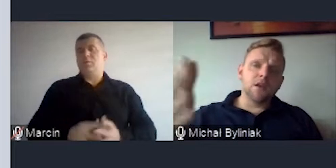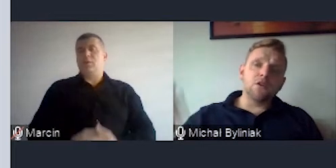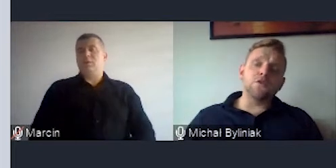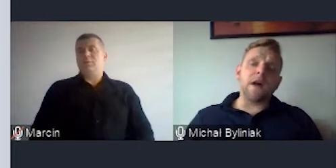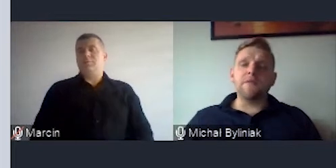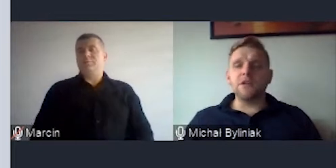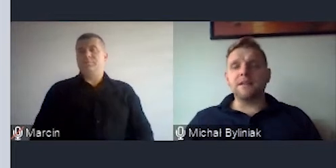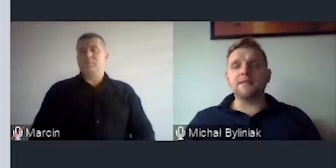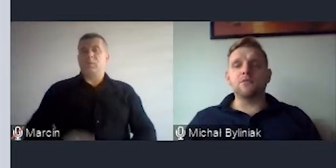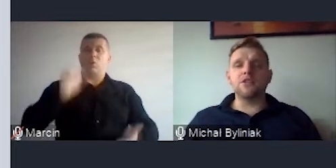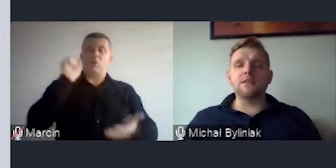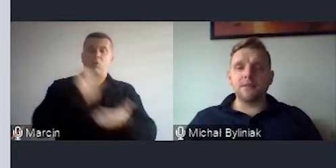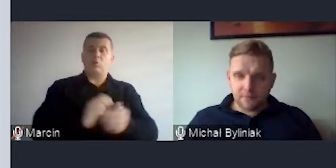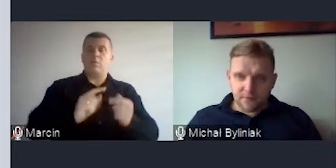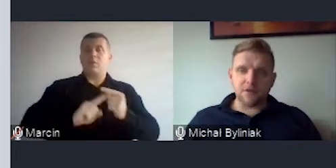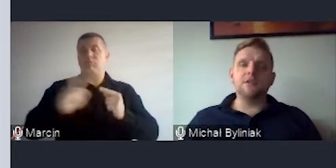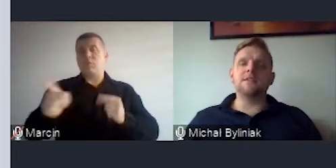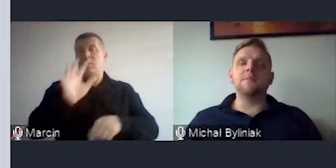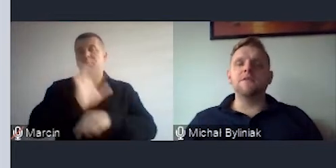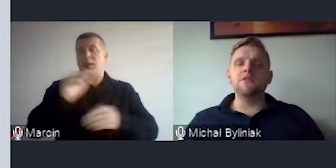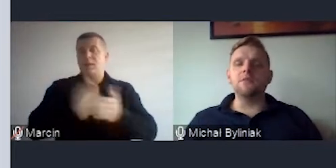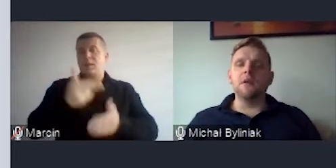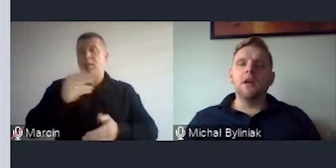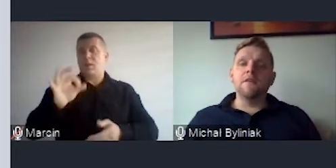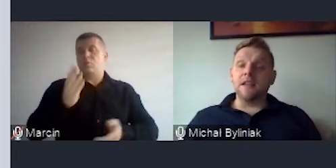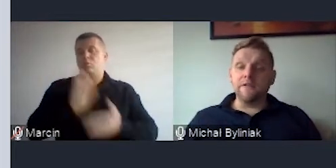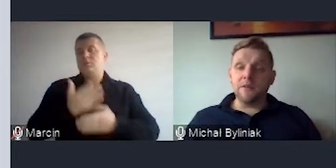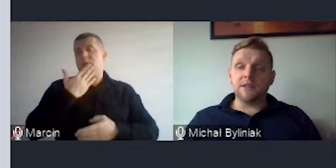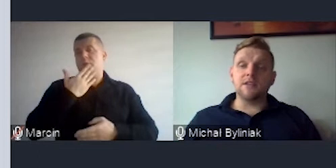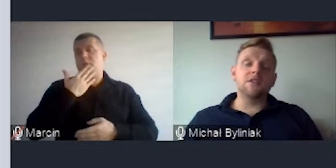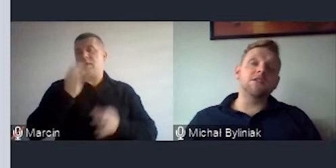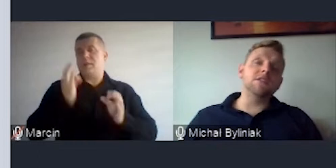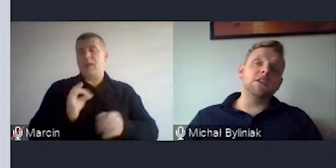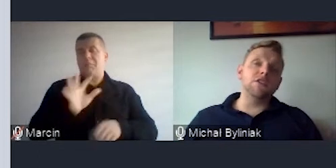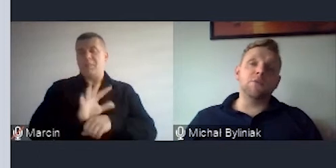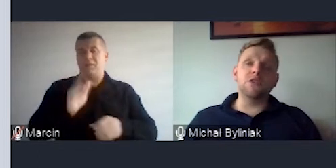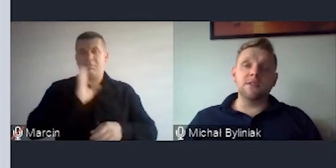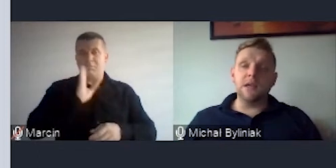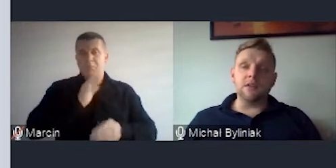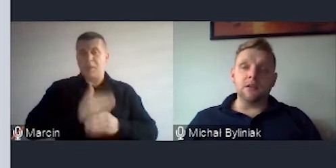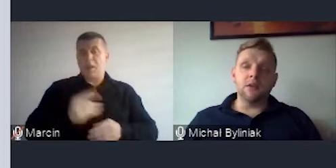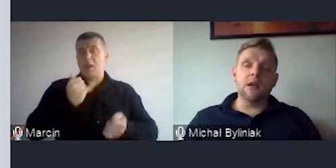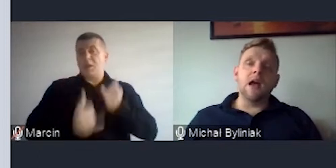Gotówka do 15 000 zgodnie z zapowiedzią, w tej chwili 15 000, jeśli próg się zmieni,